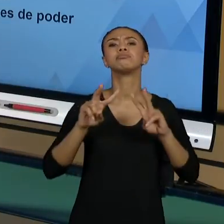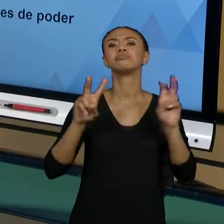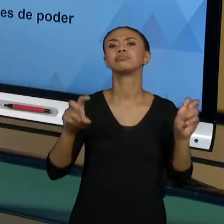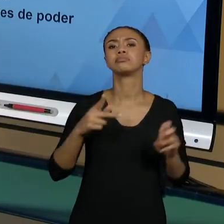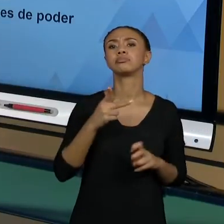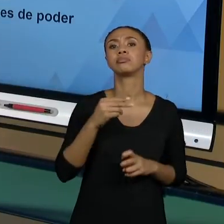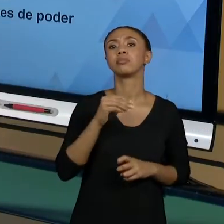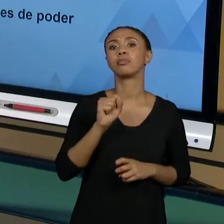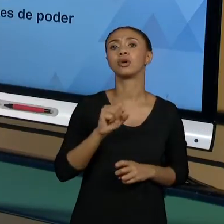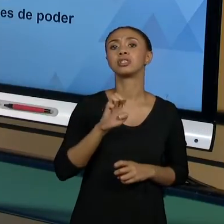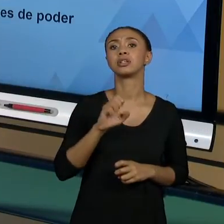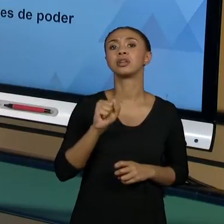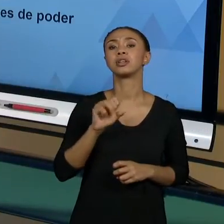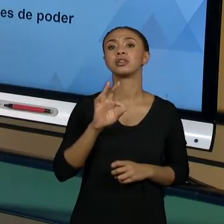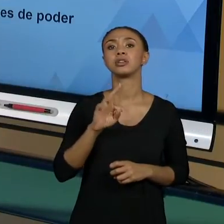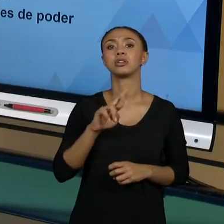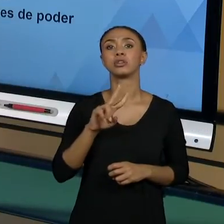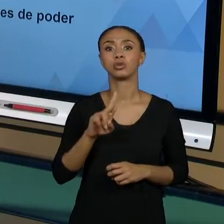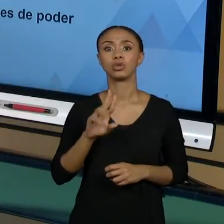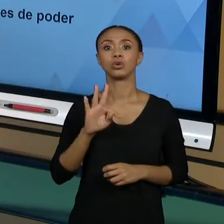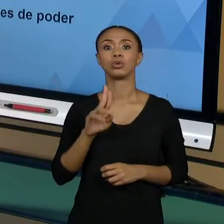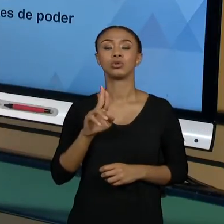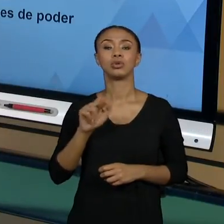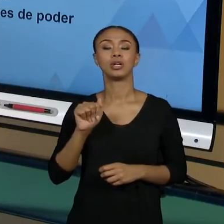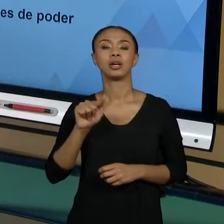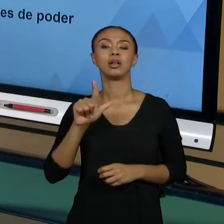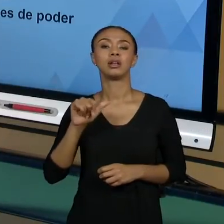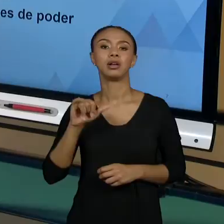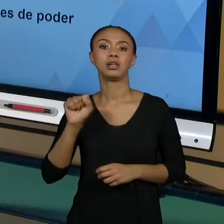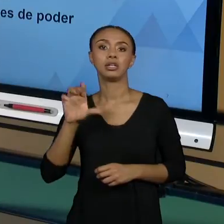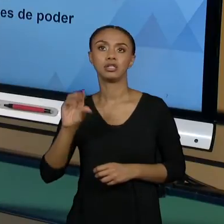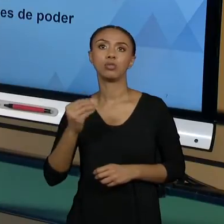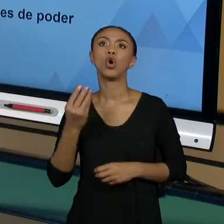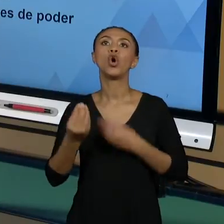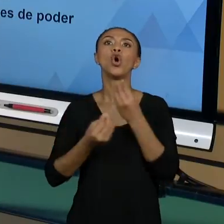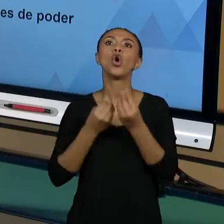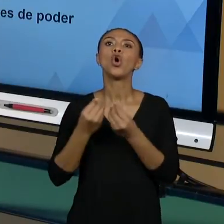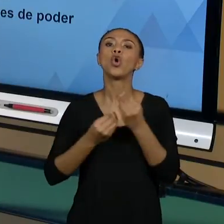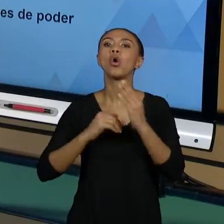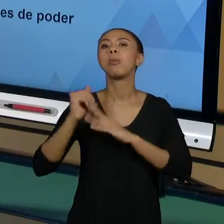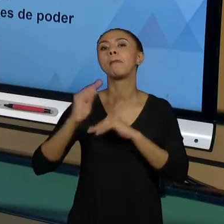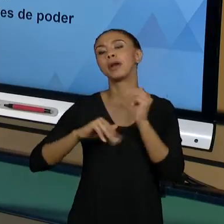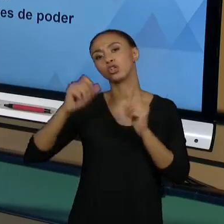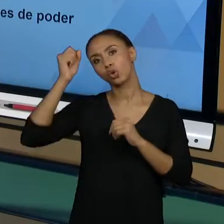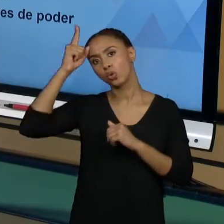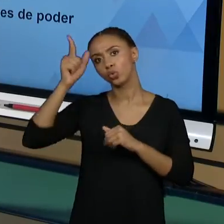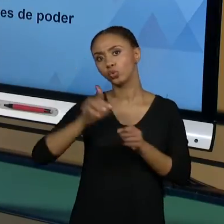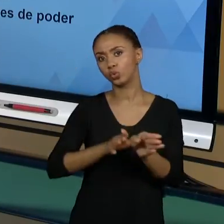ESTRUTURALISMO PARA GENTE PENSAR TAMBÉM AS PRÁTICAS PEDAGÓGICAS CULTURALMENTE ORIENTADAS. ENTÃO, O PÓS-ESTRUTURALISMO,